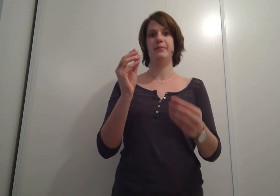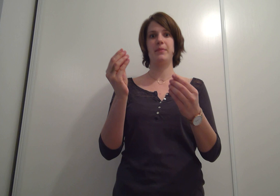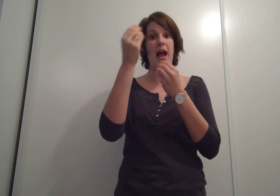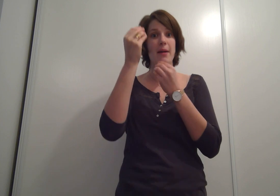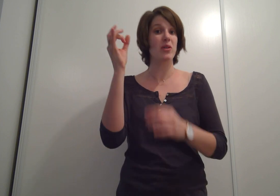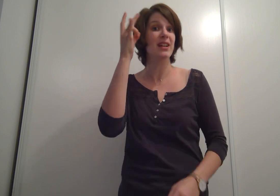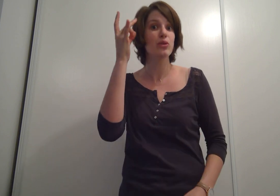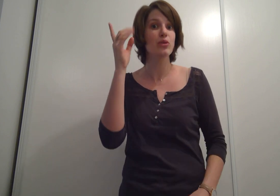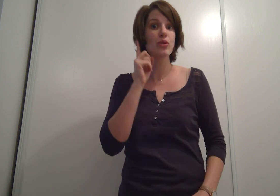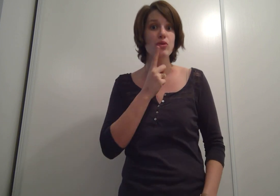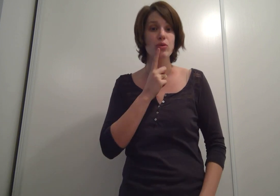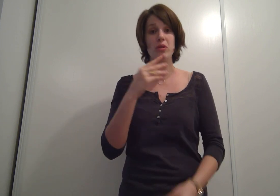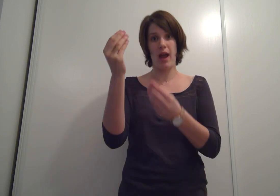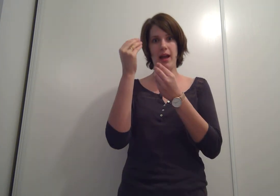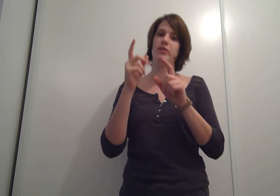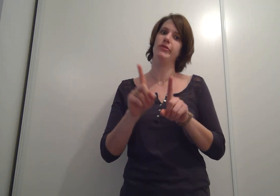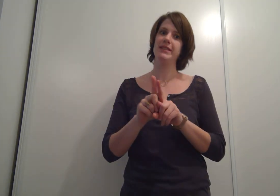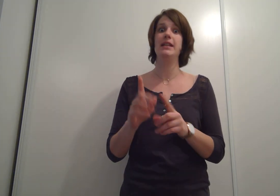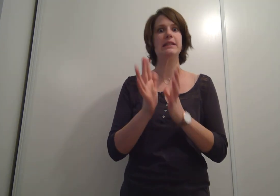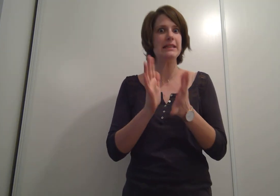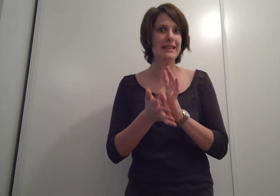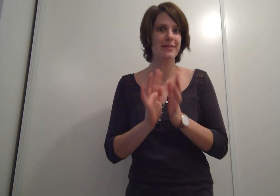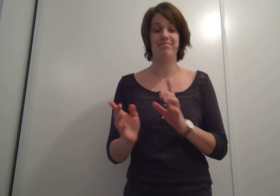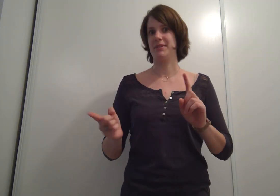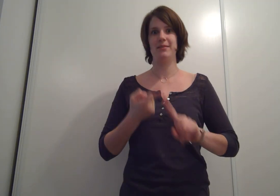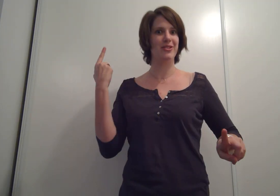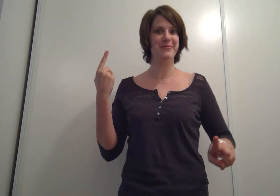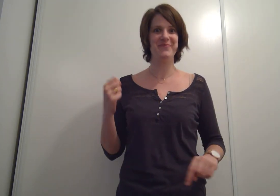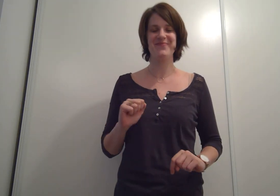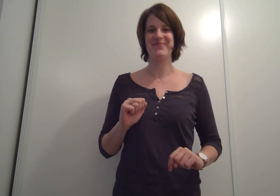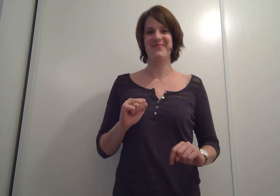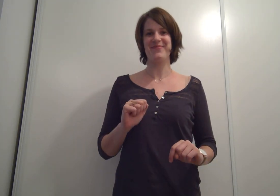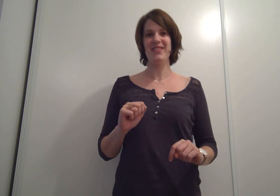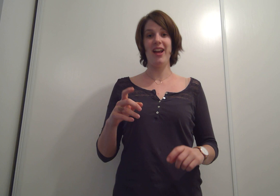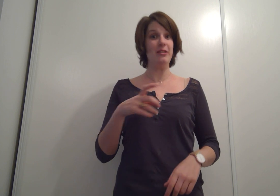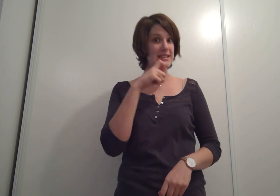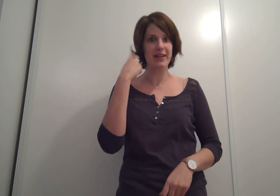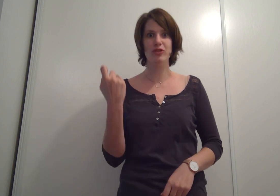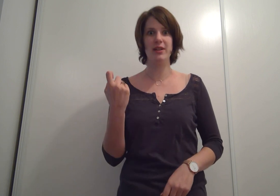d’apprendre la culture sourde et aussi apprendre la langue des signes. C’est super important. C’était vraiment chouette.